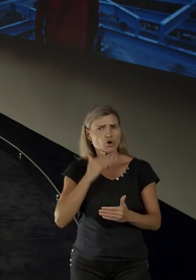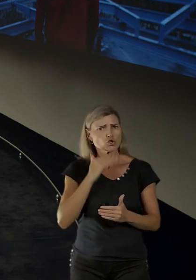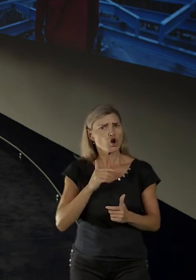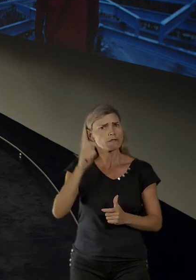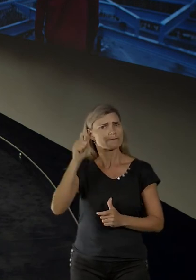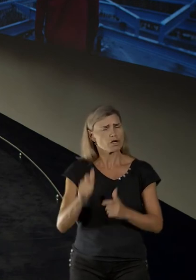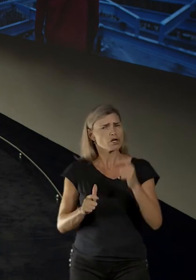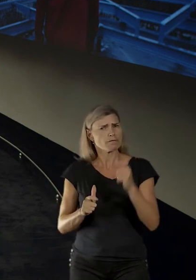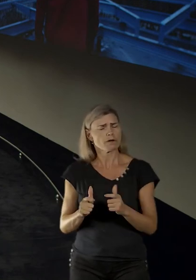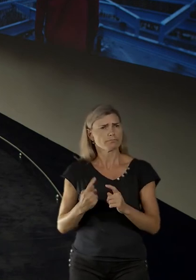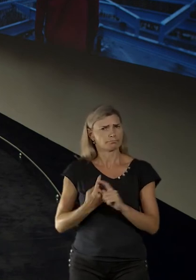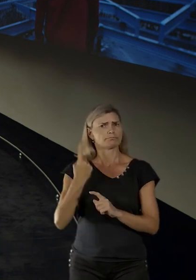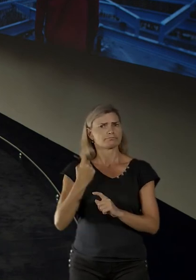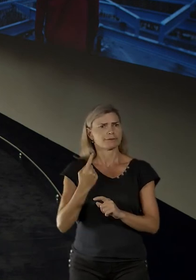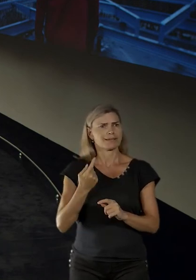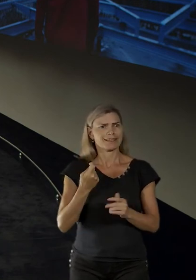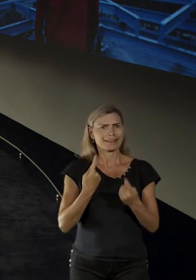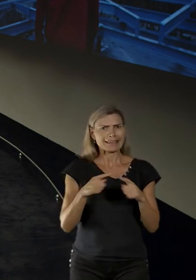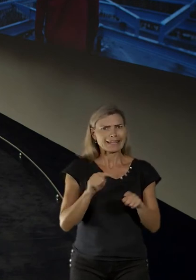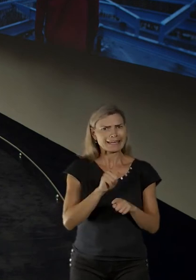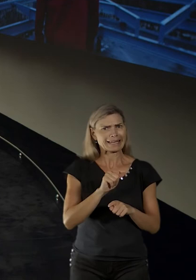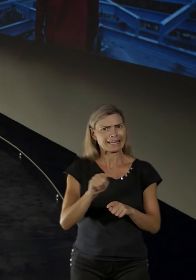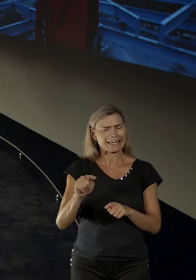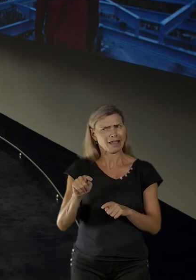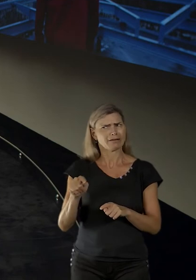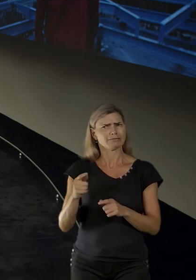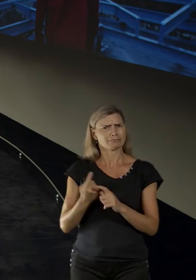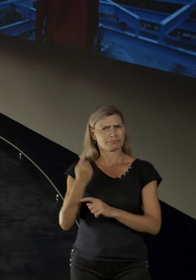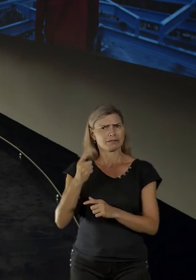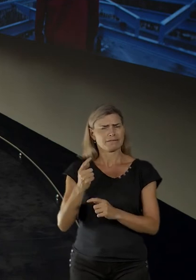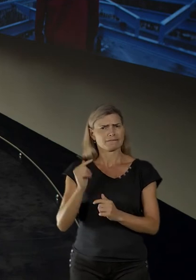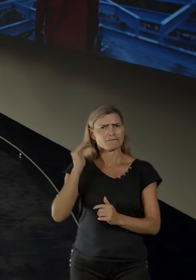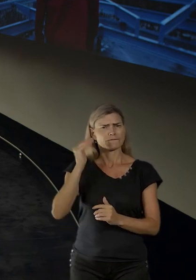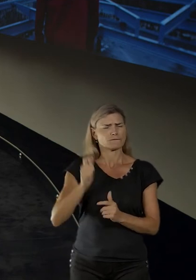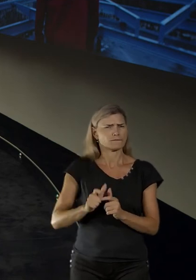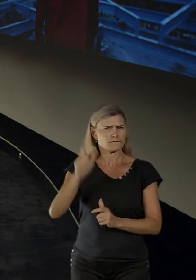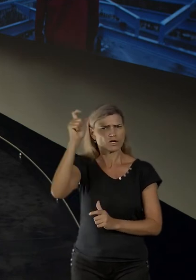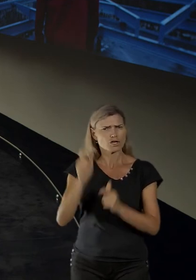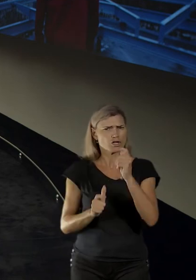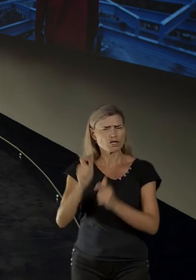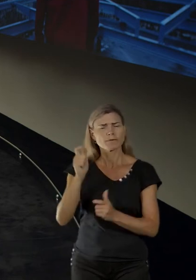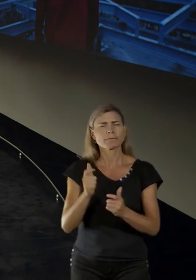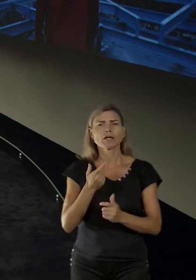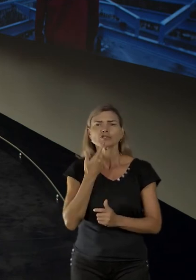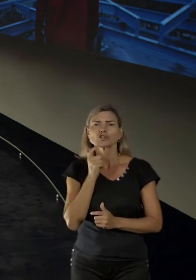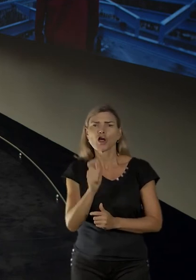Oproti zvyklostem, tomu, co tady normálně potkáváme. Jak ty termíny tedy používáte. Co je podle vás výškový dům?